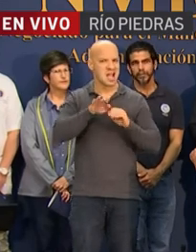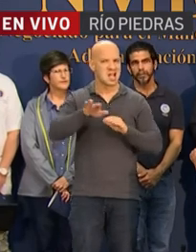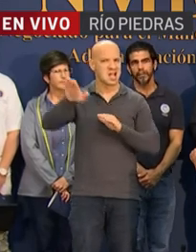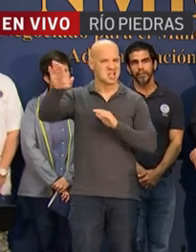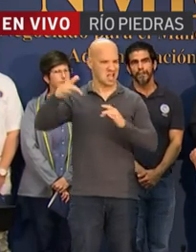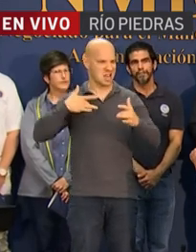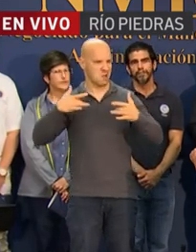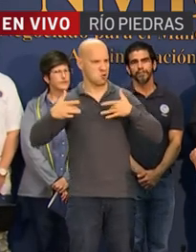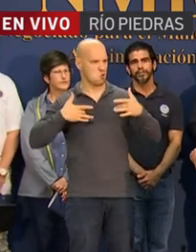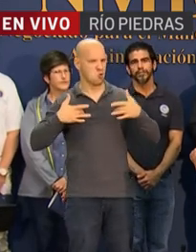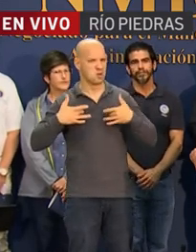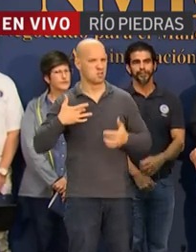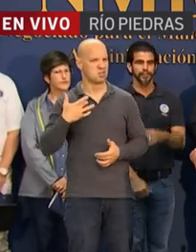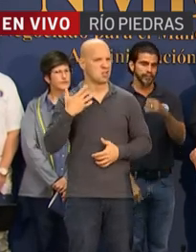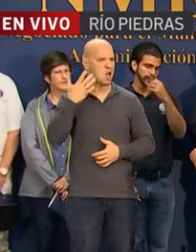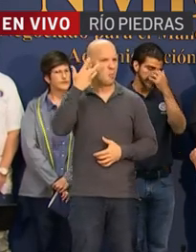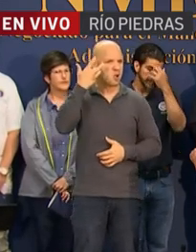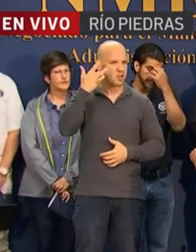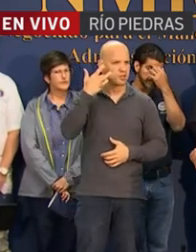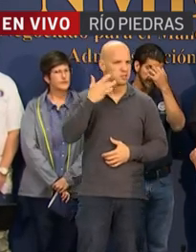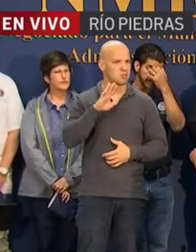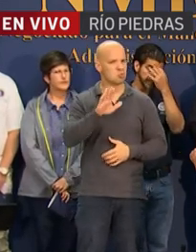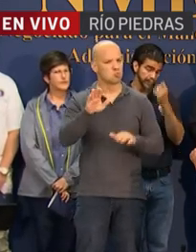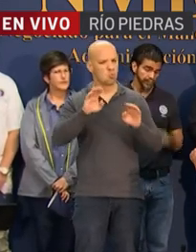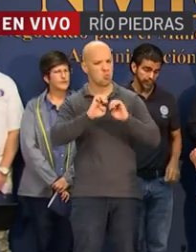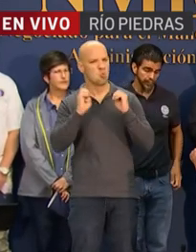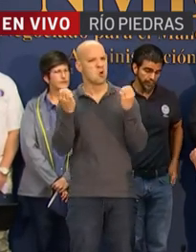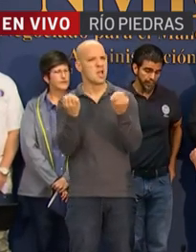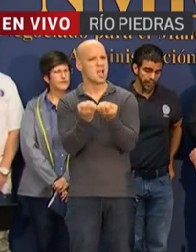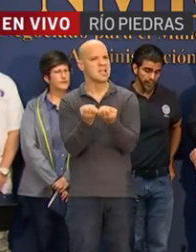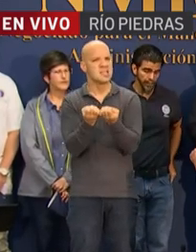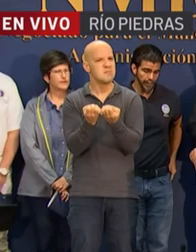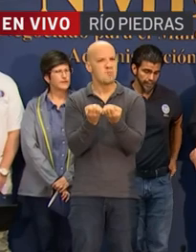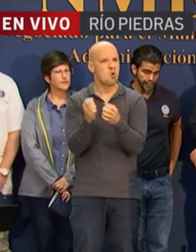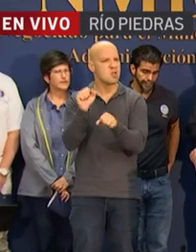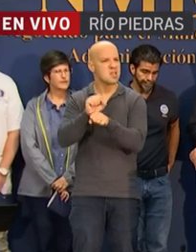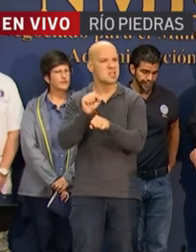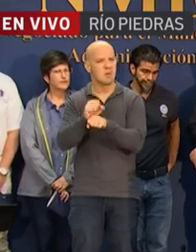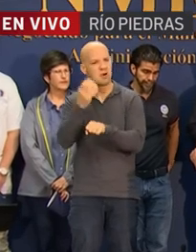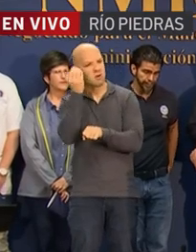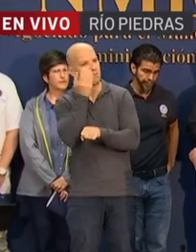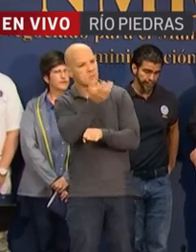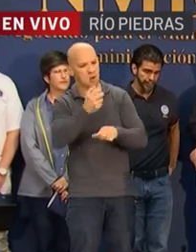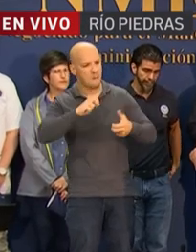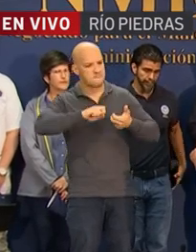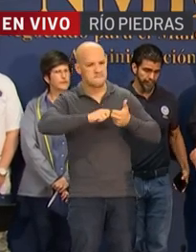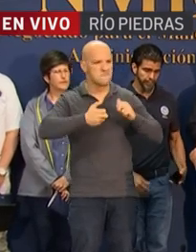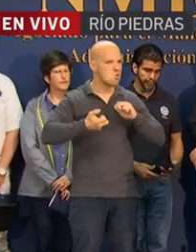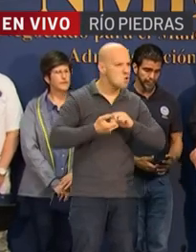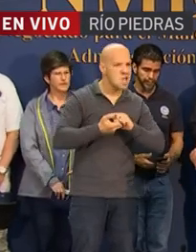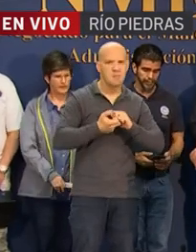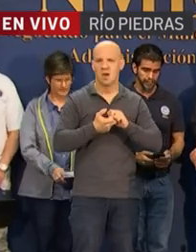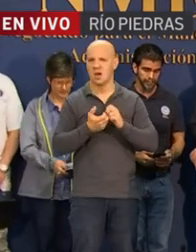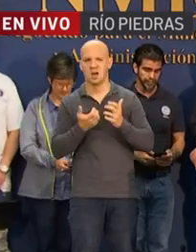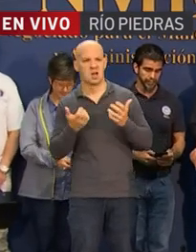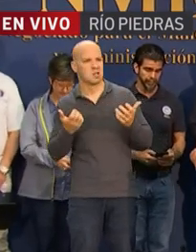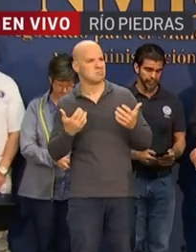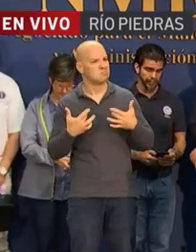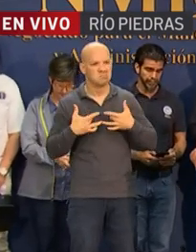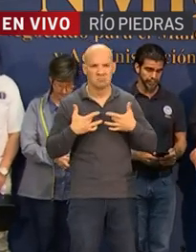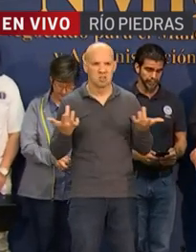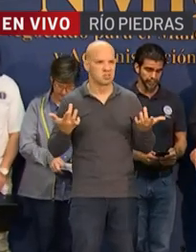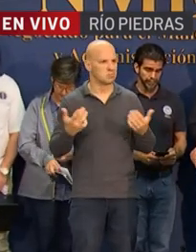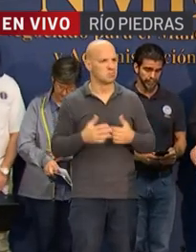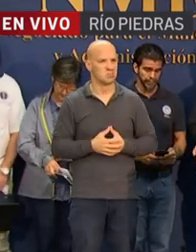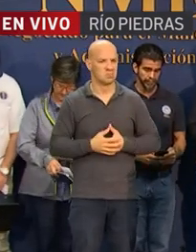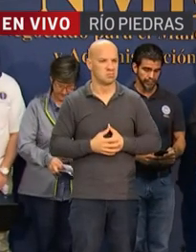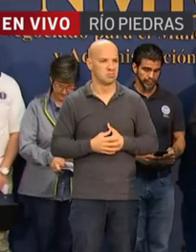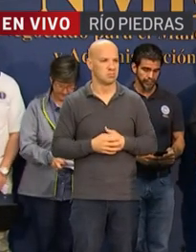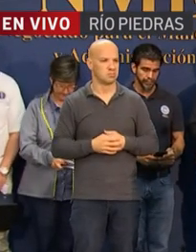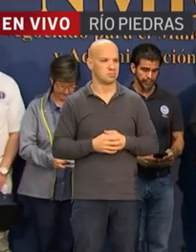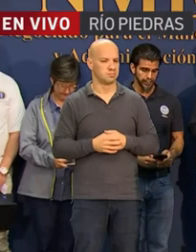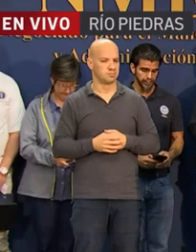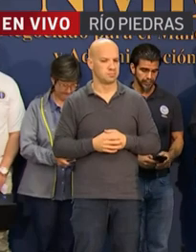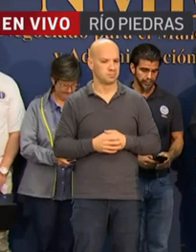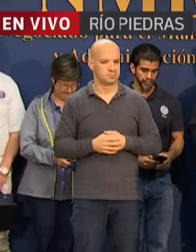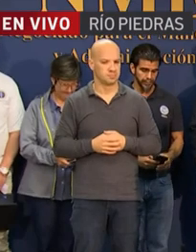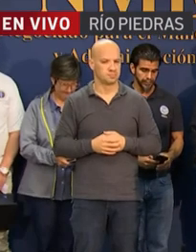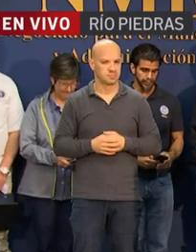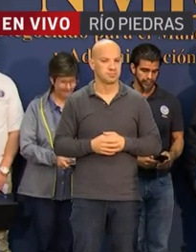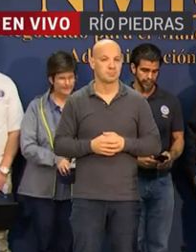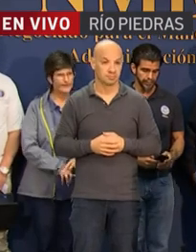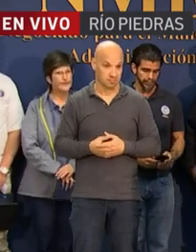ESENCIAL EN LA AGENCIA.